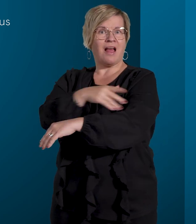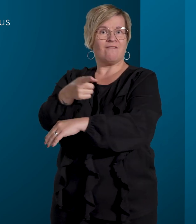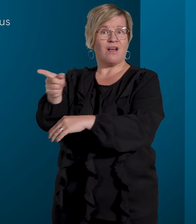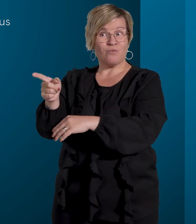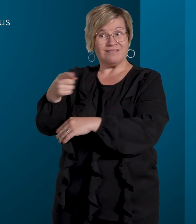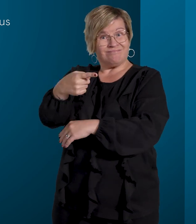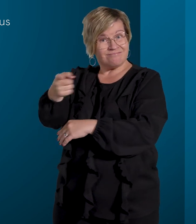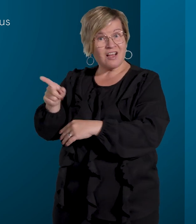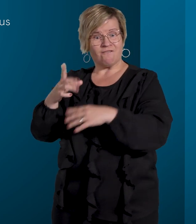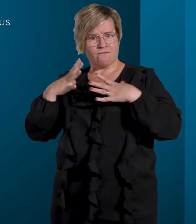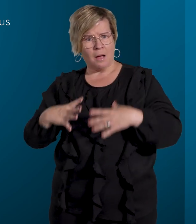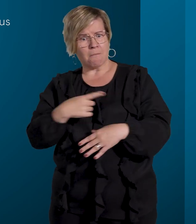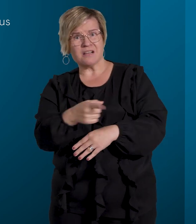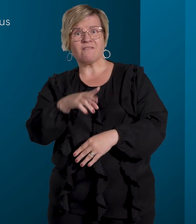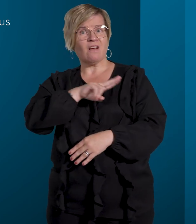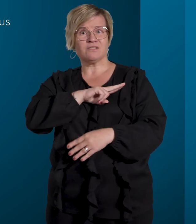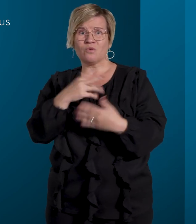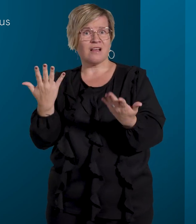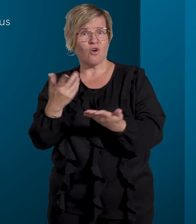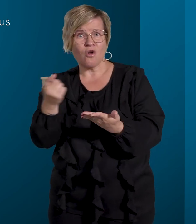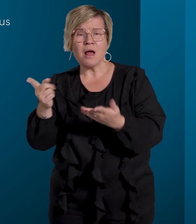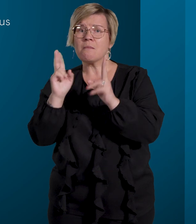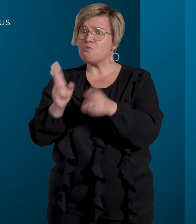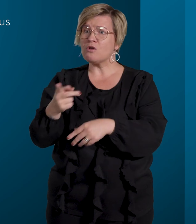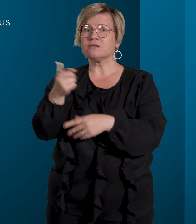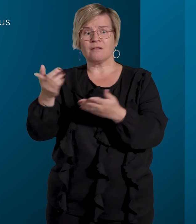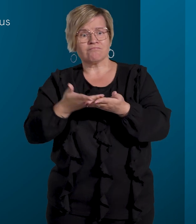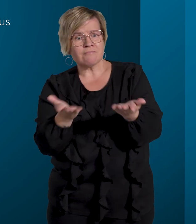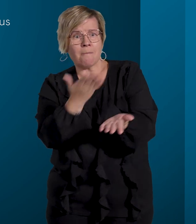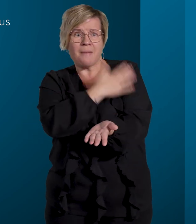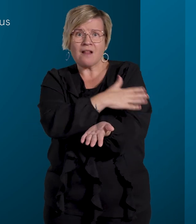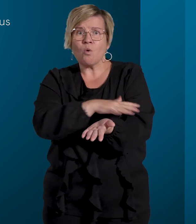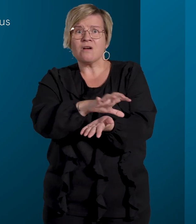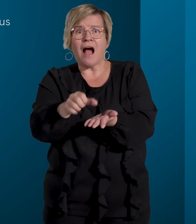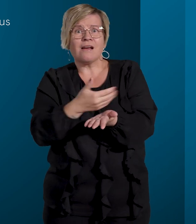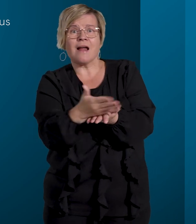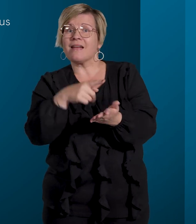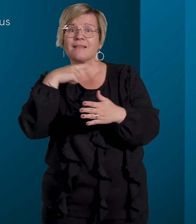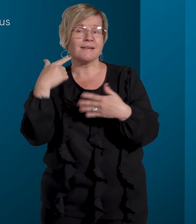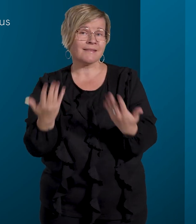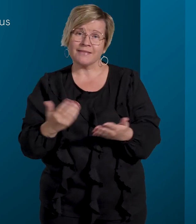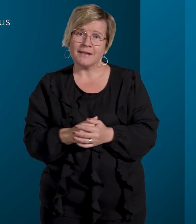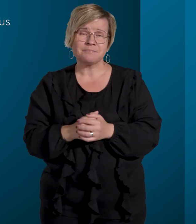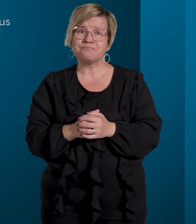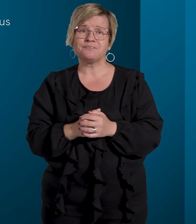joita ei ole edes tarkoitettu vastaavan vammasta aiheutuviin tarpeisiin - ja joita ei edes riitä kaikille niitä tarvitseville.